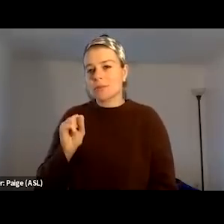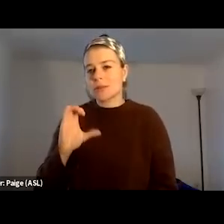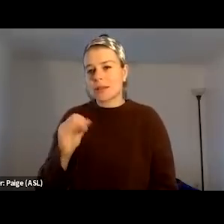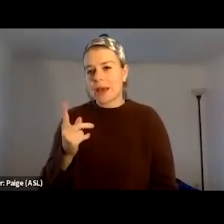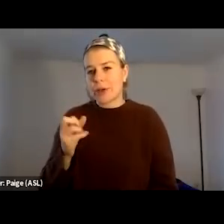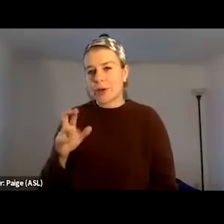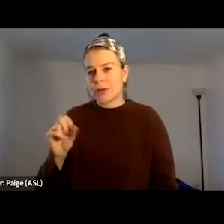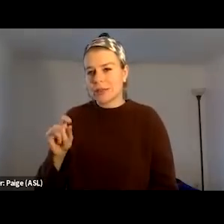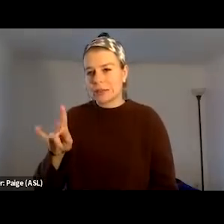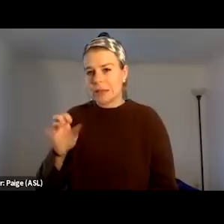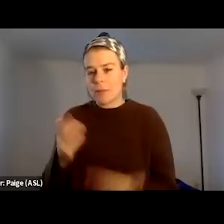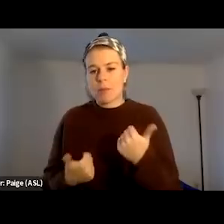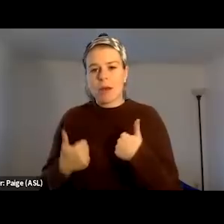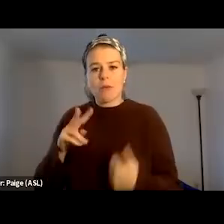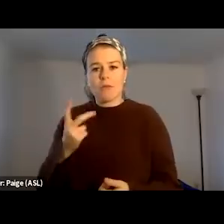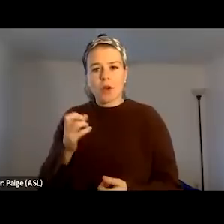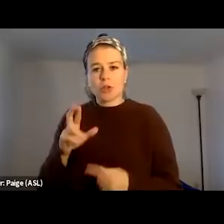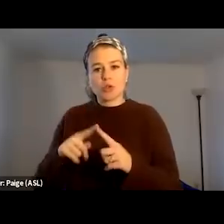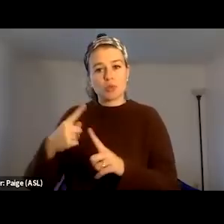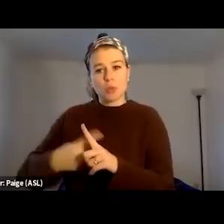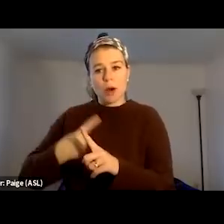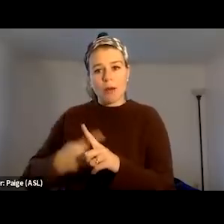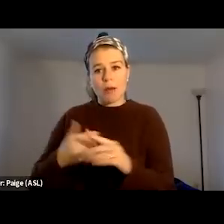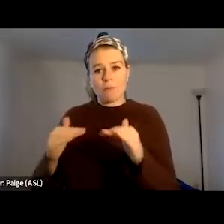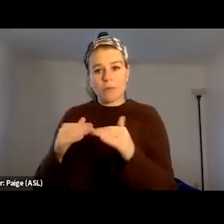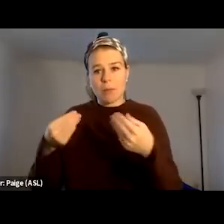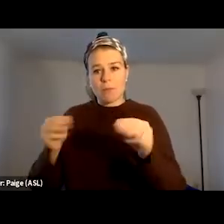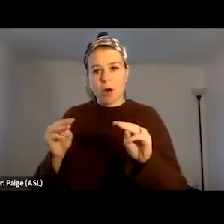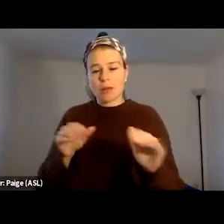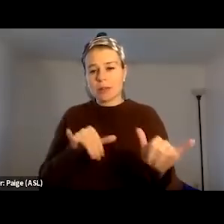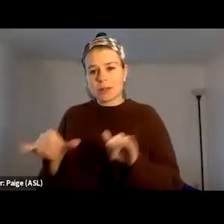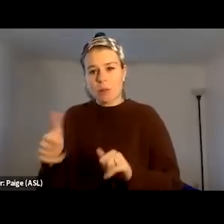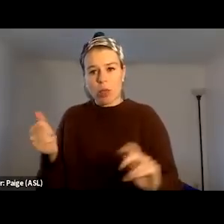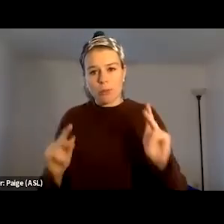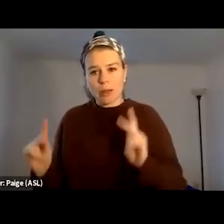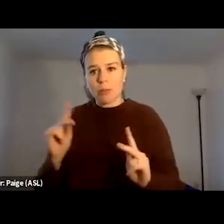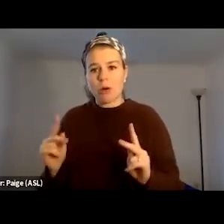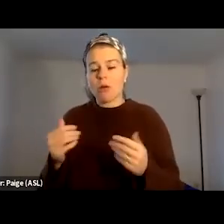para alquilar en el mercado libre como cualquier otra persona, y pueden tener una unidad para ellos solos,